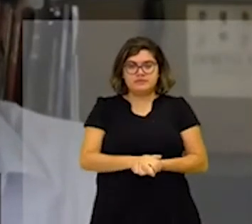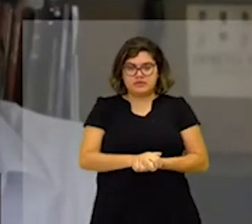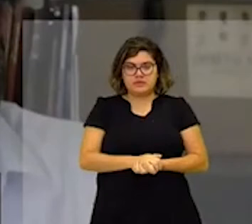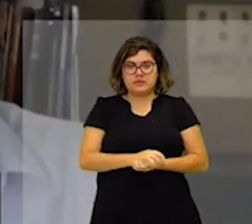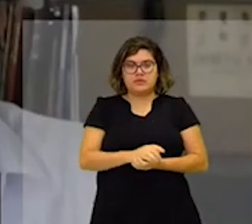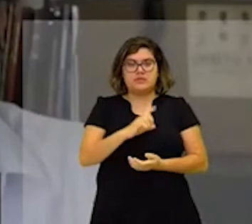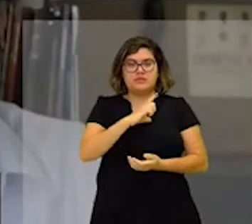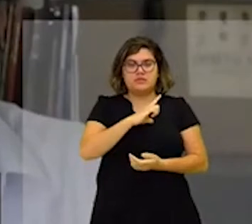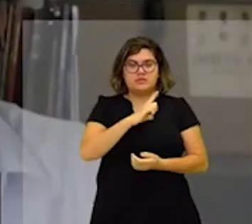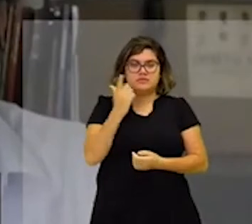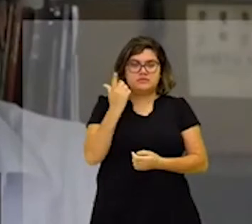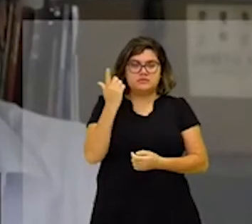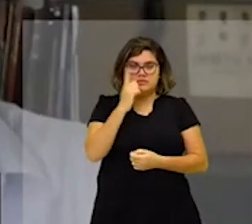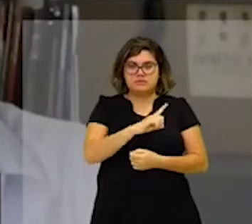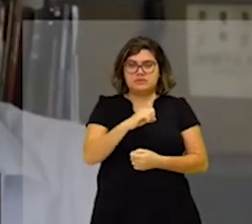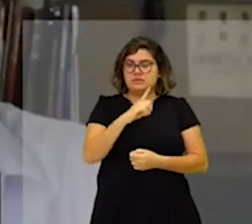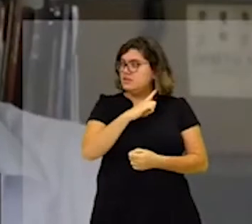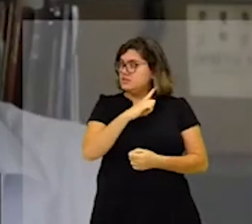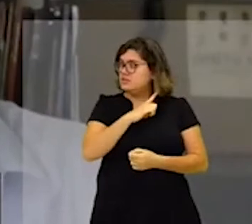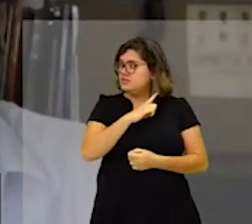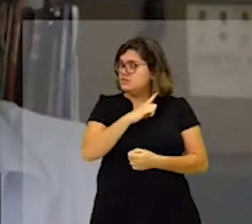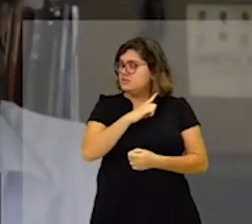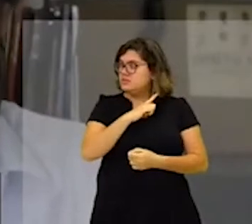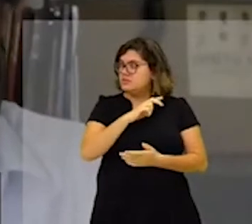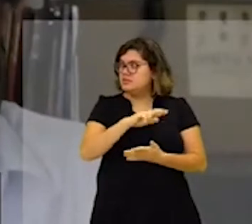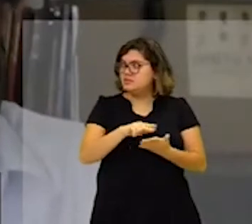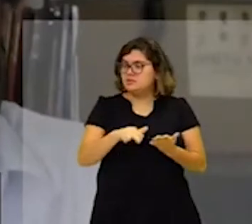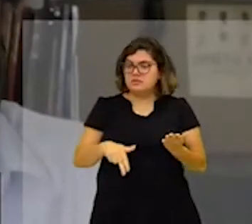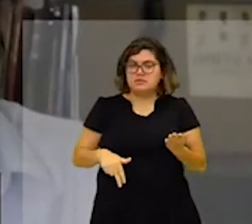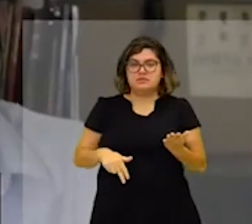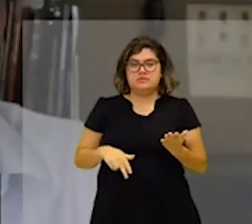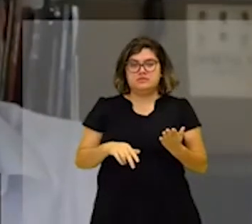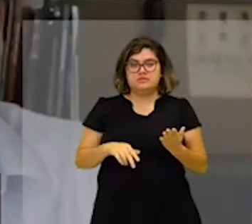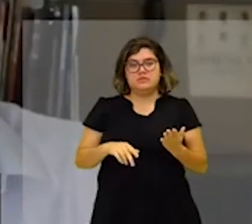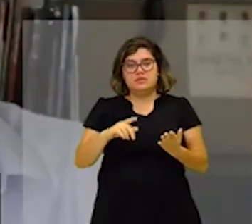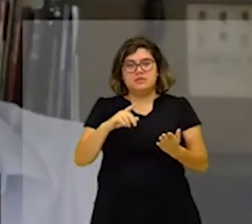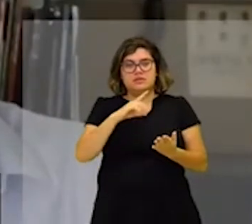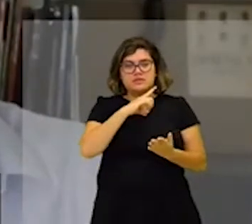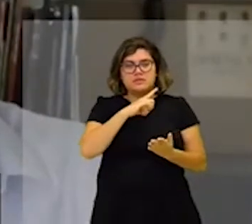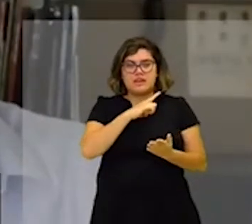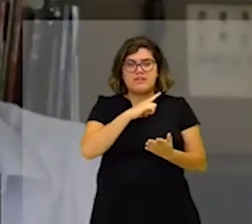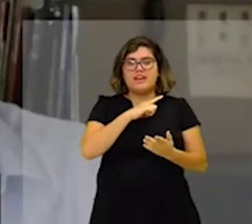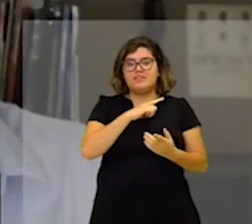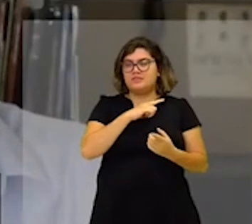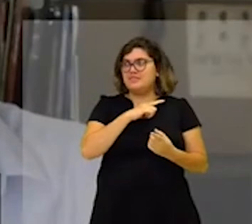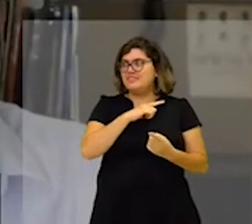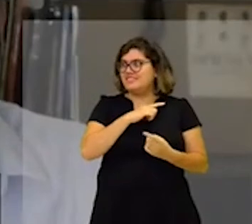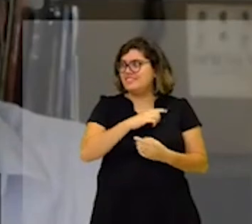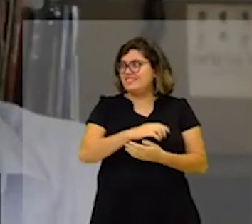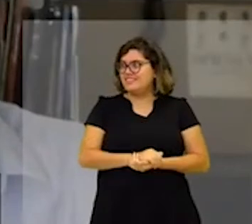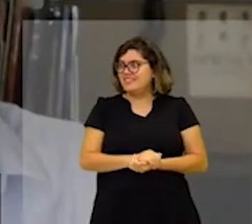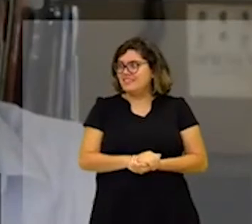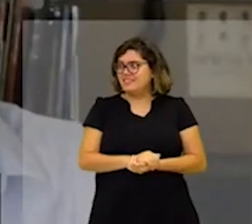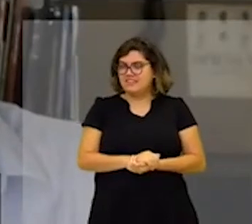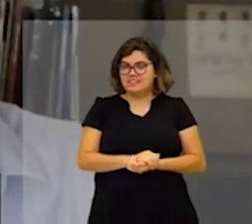nós estamos falando de algo que já foi julgado pelo Supremo Tribunal Federal e é conhecido